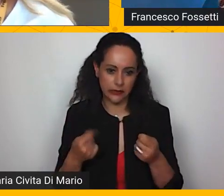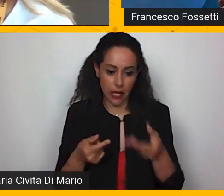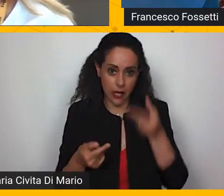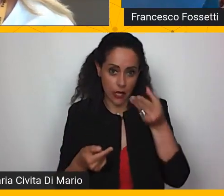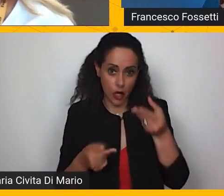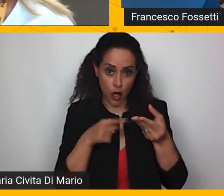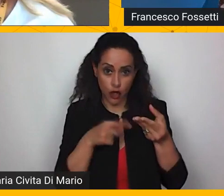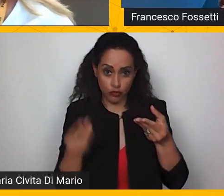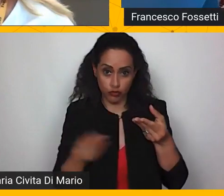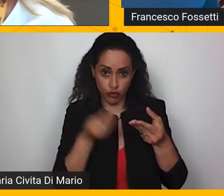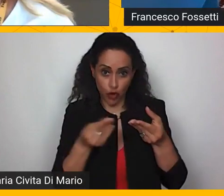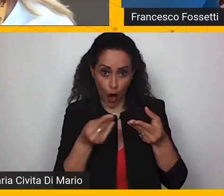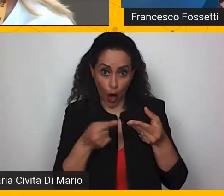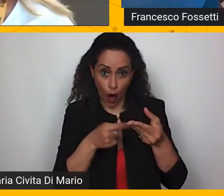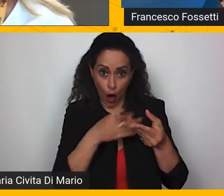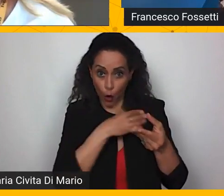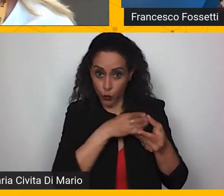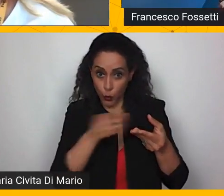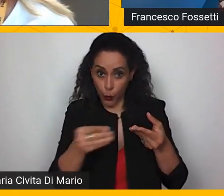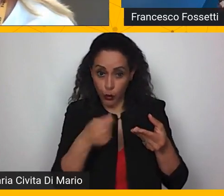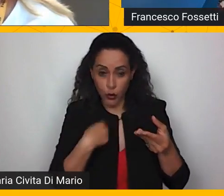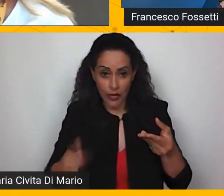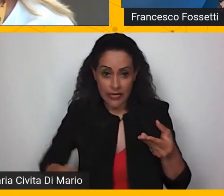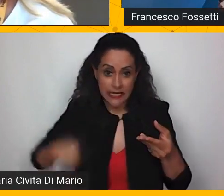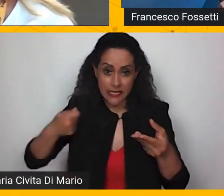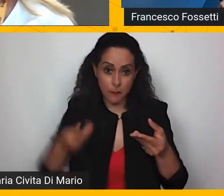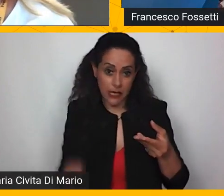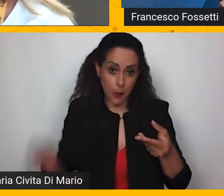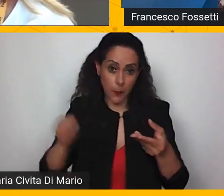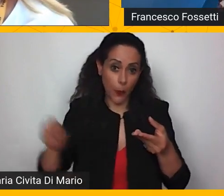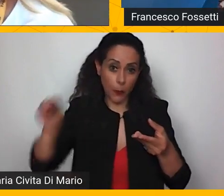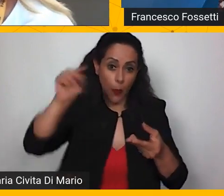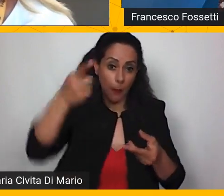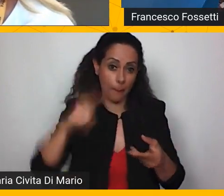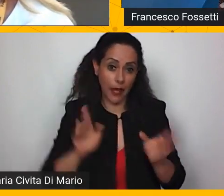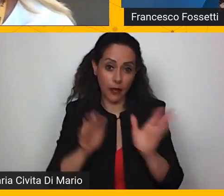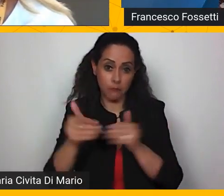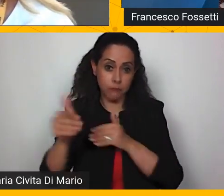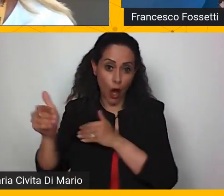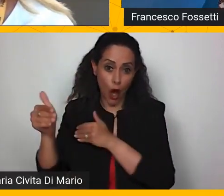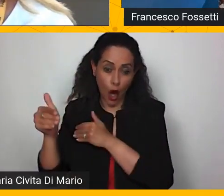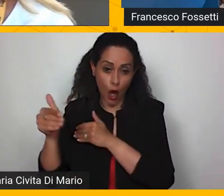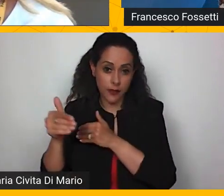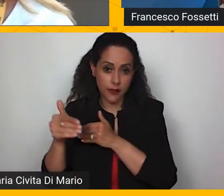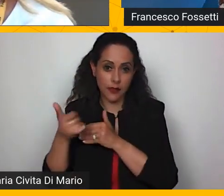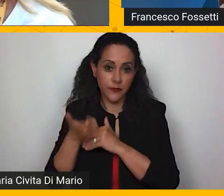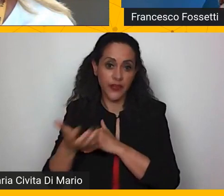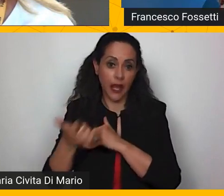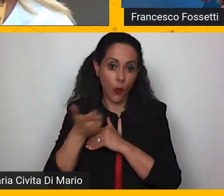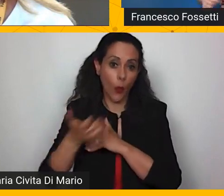di un gioco intero e si va a farlo con una frequenza